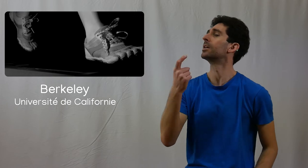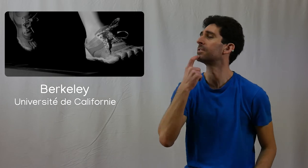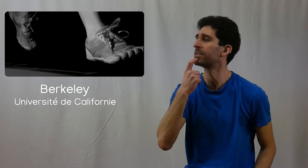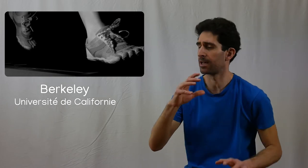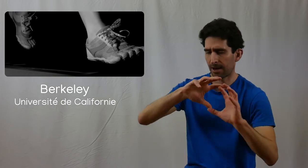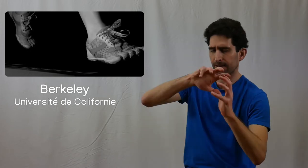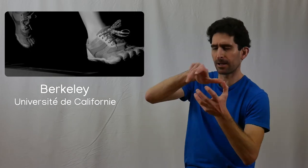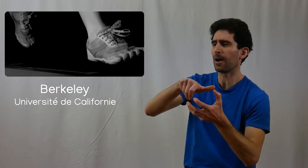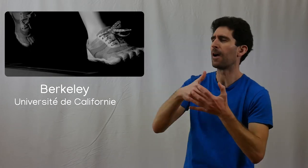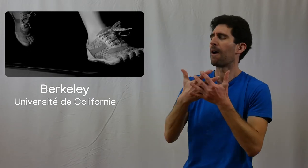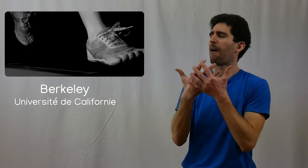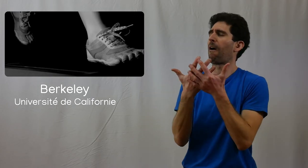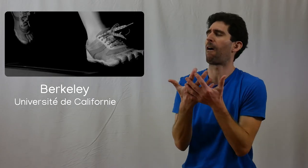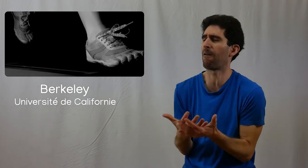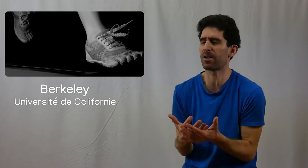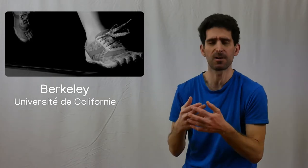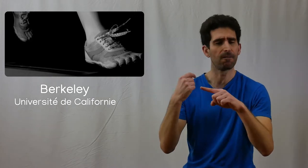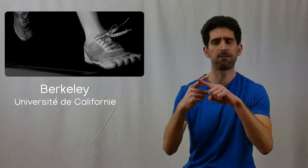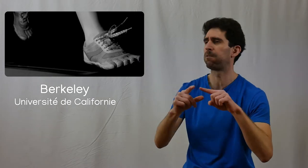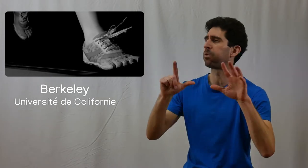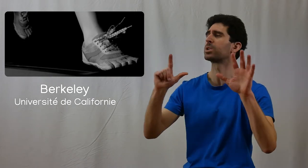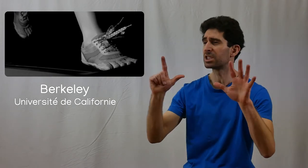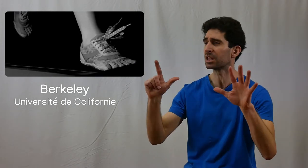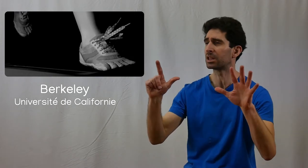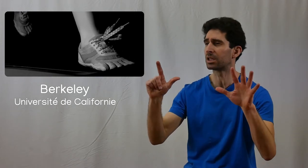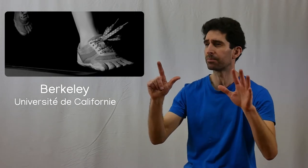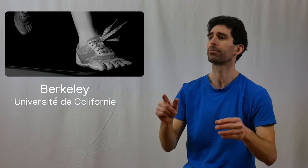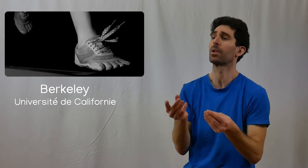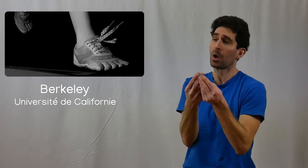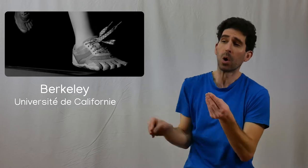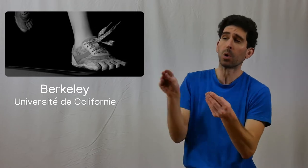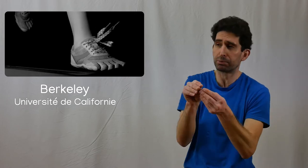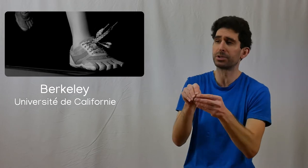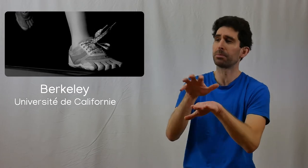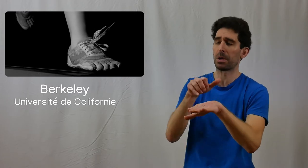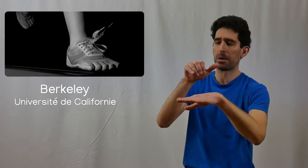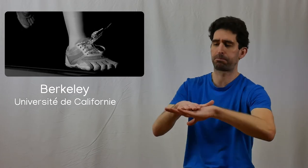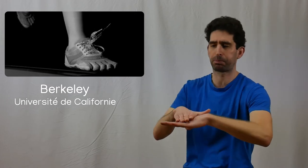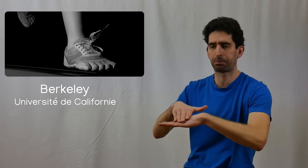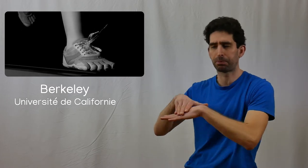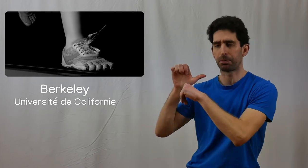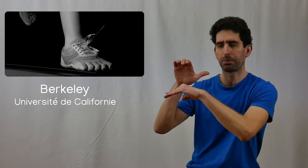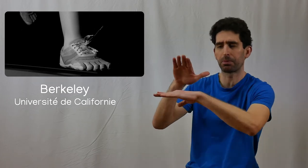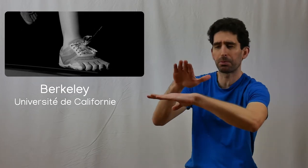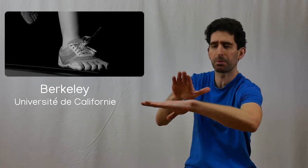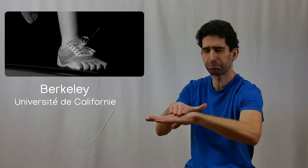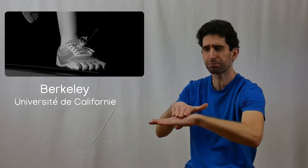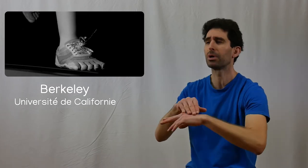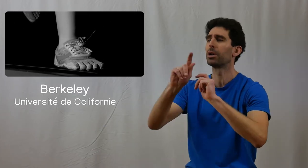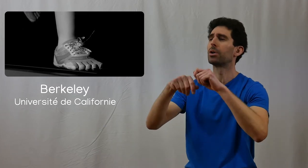Soit sept fois la gravitation terrestre. En plus, pendant le mouvement de balancier du pied,